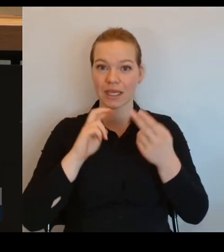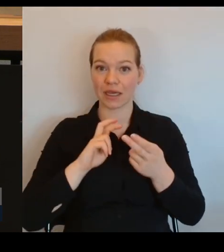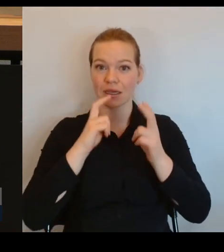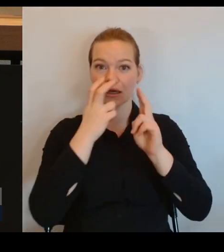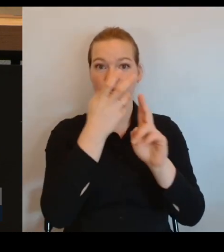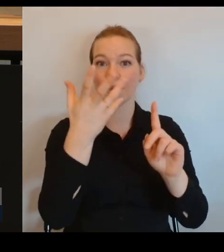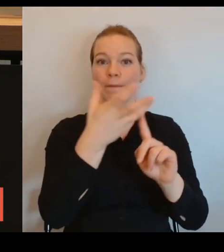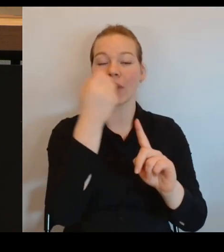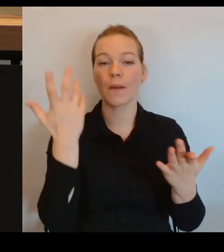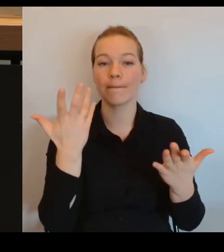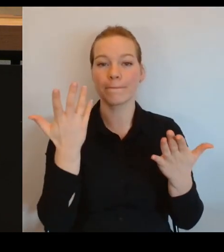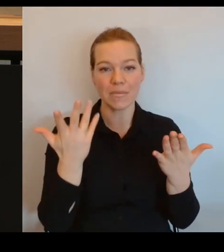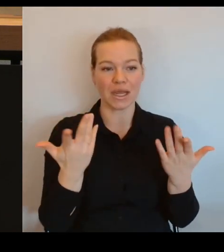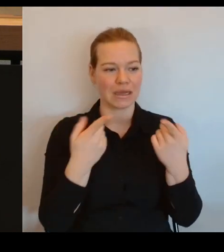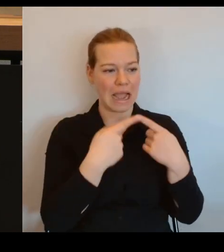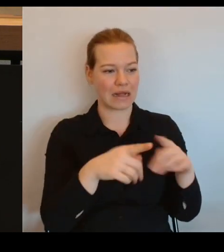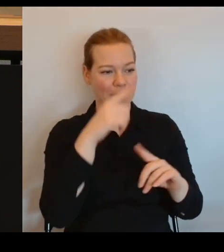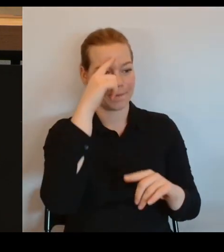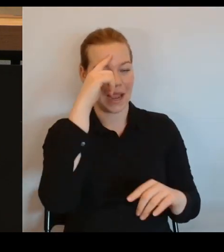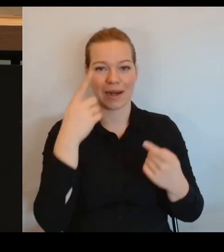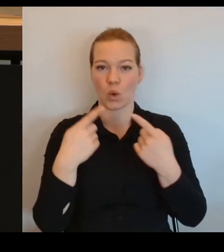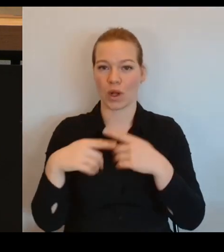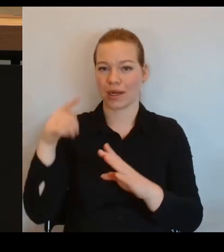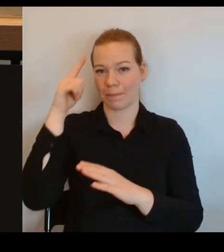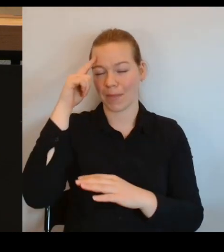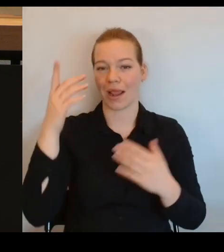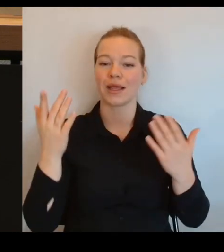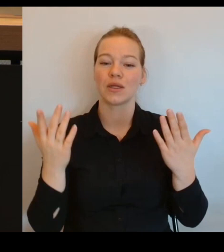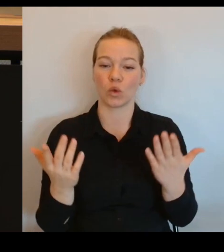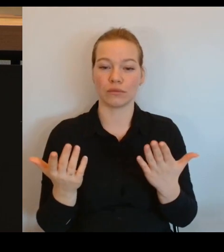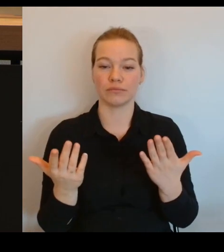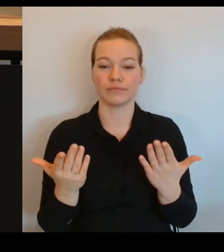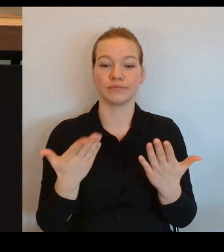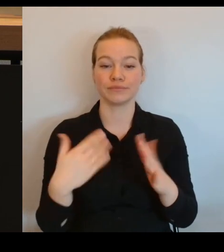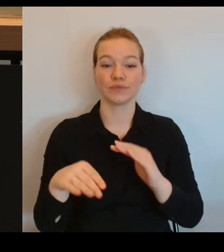Topf getan und einen bunten Strauß an Forderungen zusammengestellt.